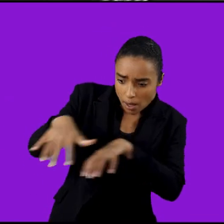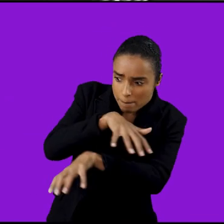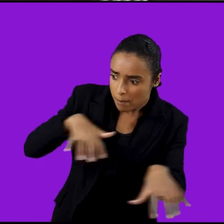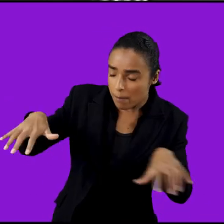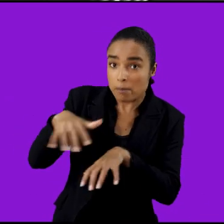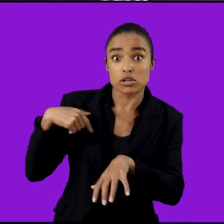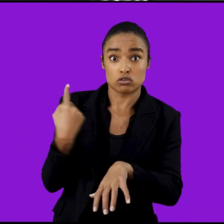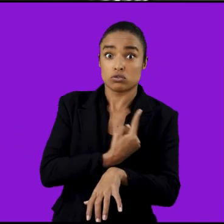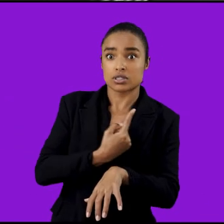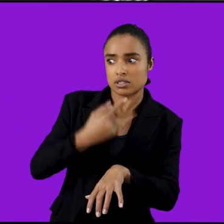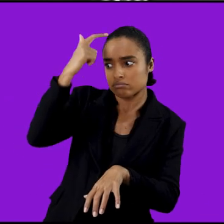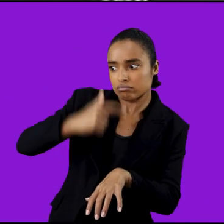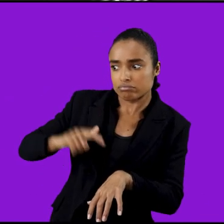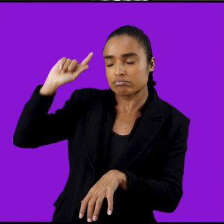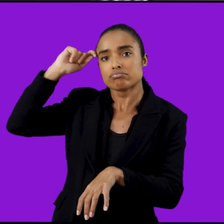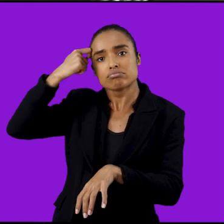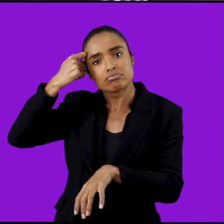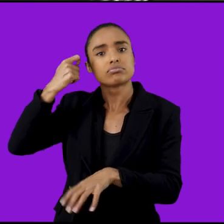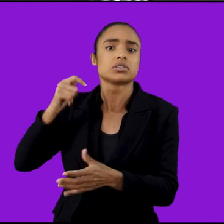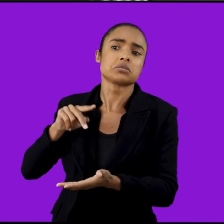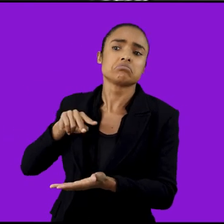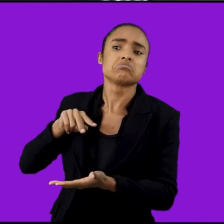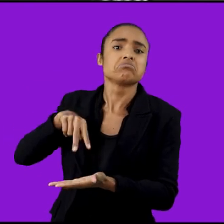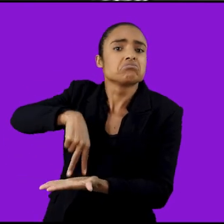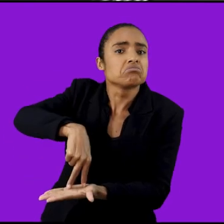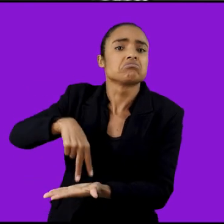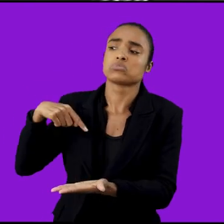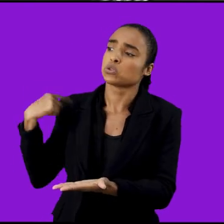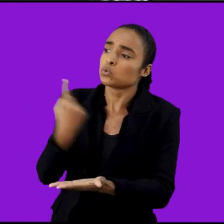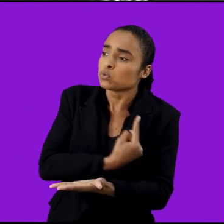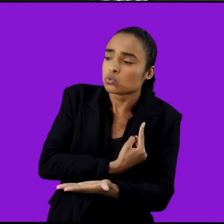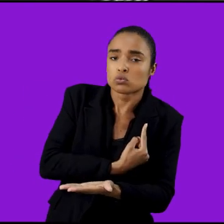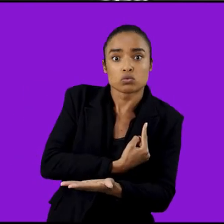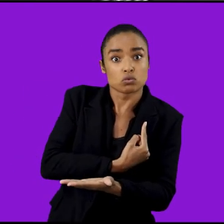a expansão do que a gente traz e essa presença cada vez maior e cada vez mais sólida de